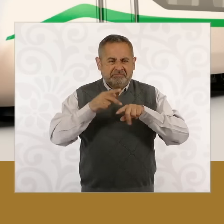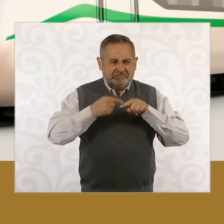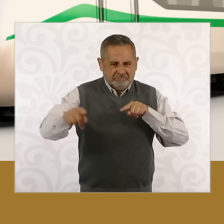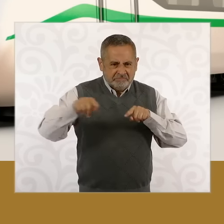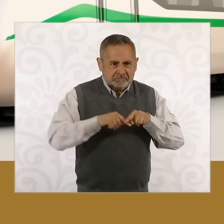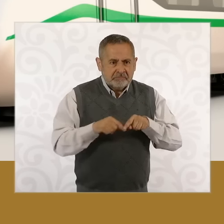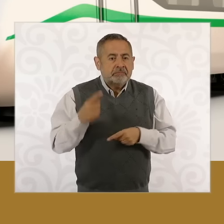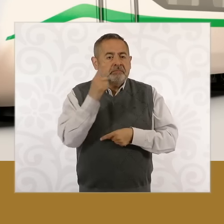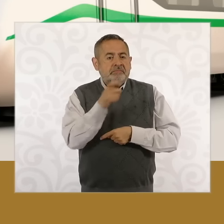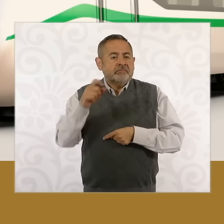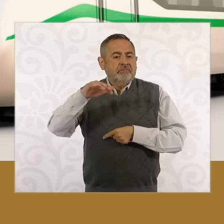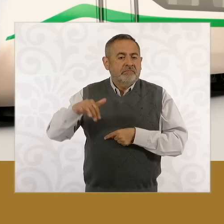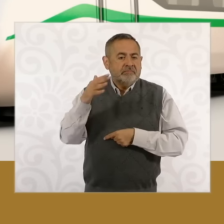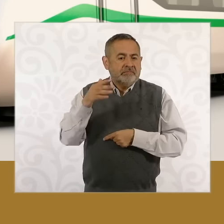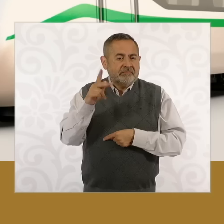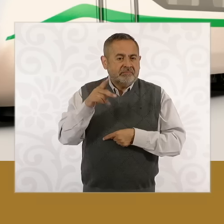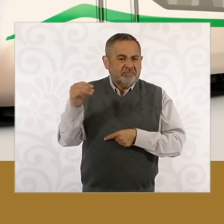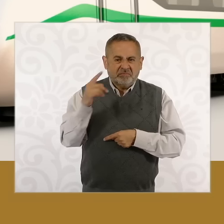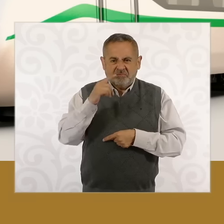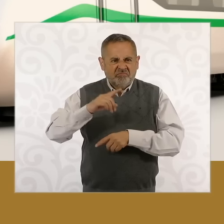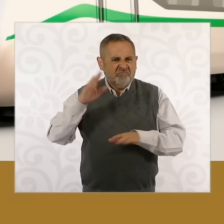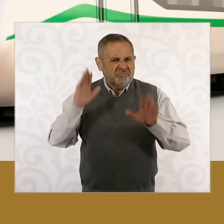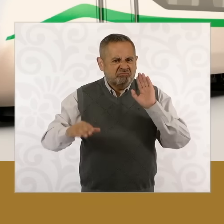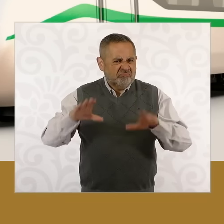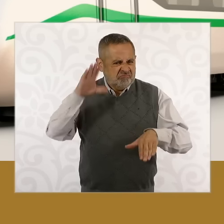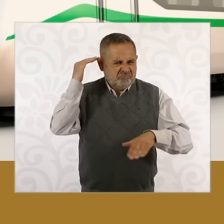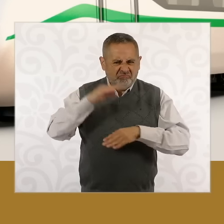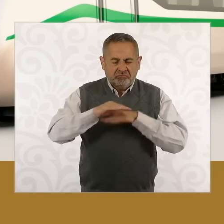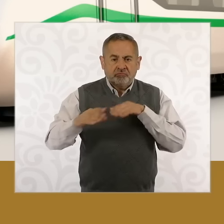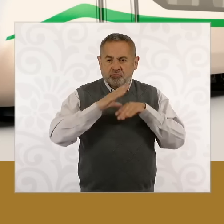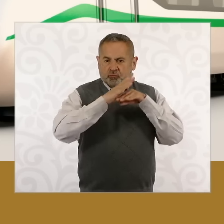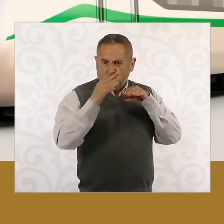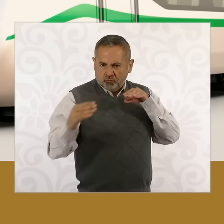con una longitud de cada tren de 100 m, pero que están hechos de tal forma que podemos acoplarlos.